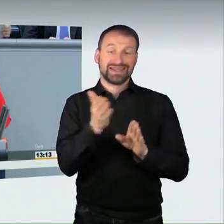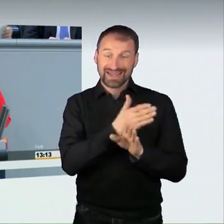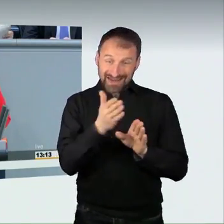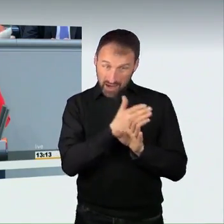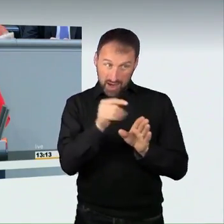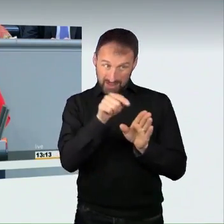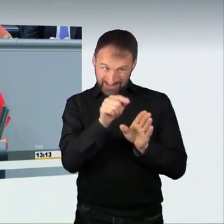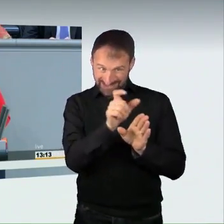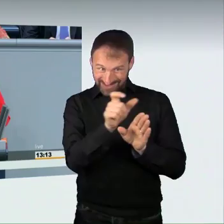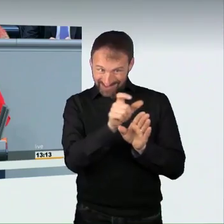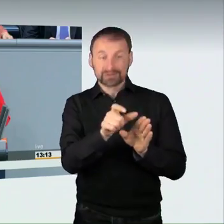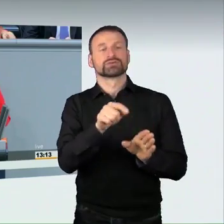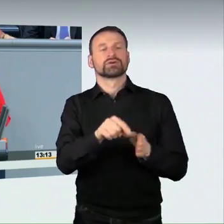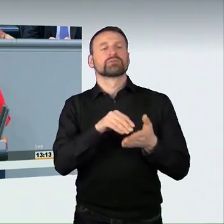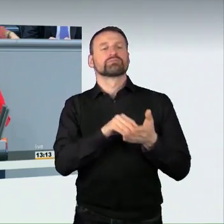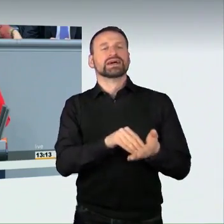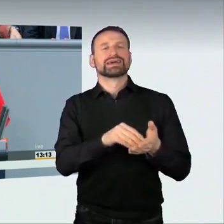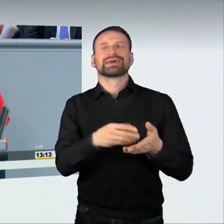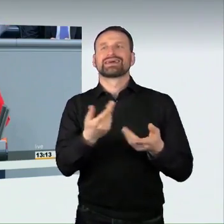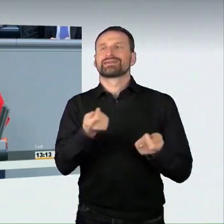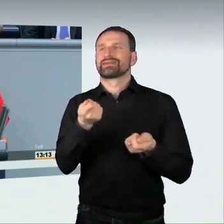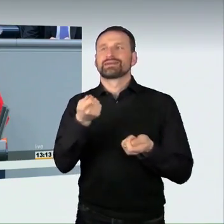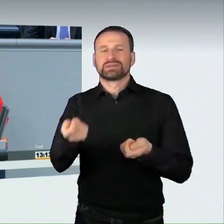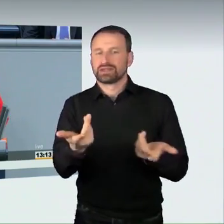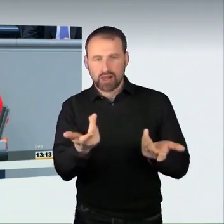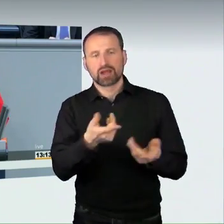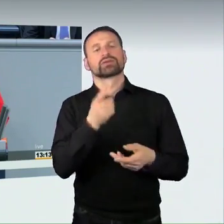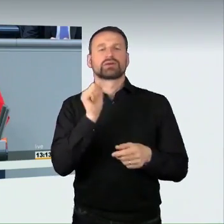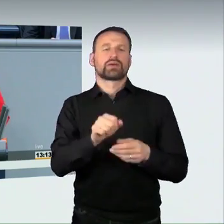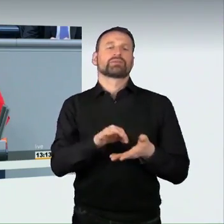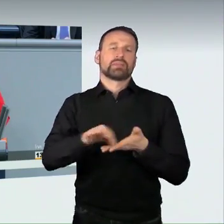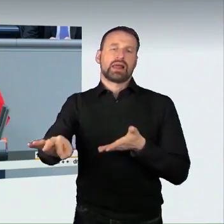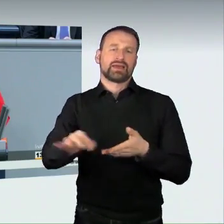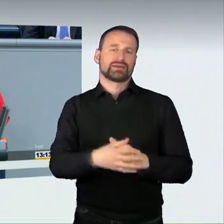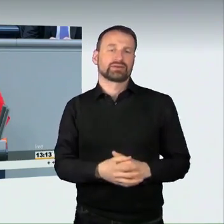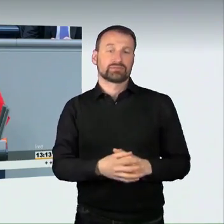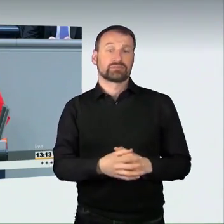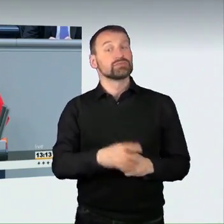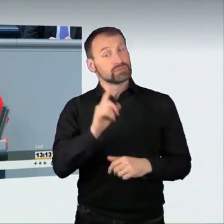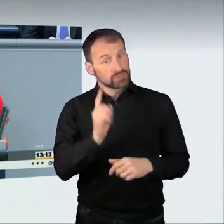dann soll die außerordentliche Kündigung, aber auch die ordentliche Kündigung unwirksam werden. Damit können wir verhindern, dass jemand,